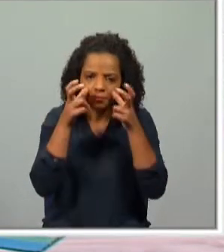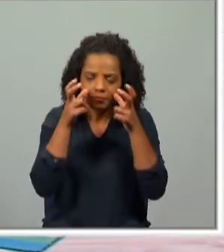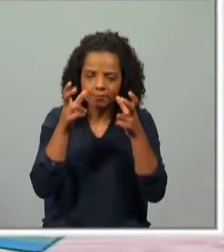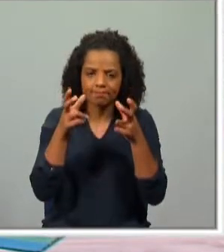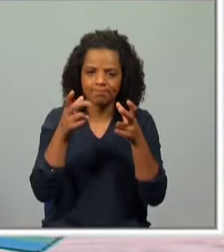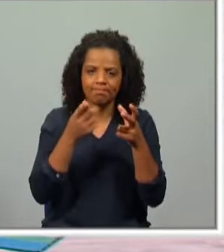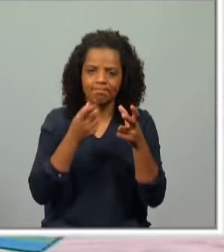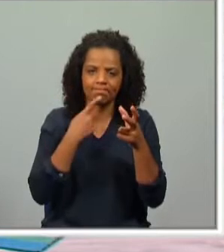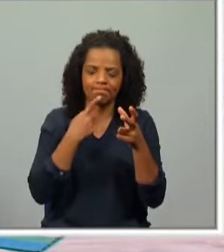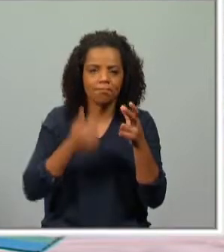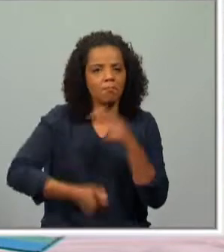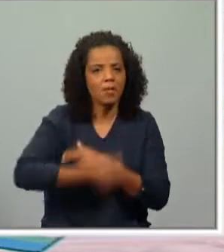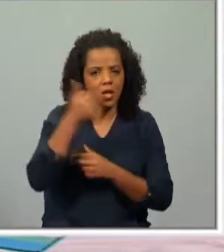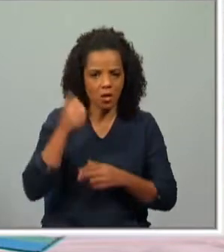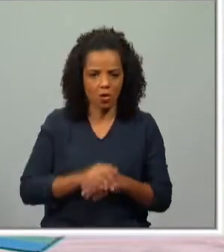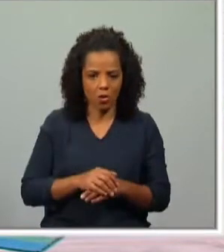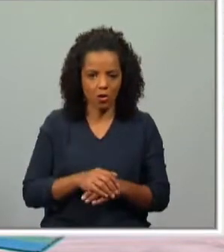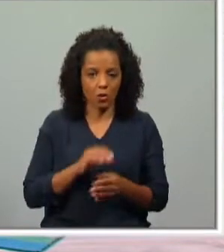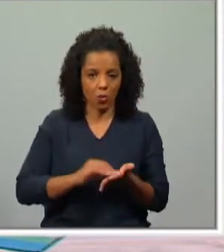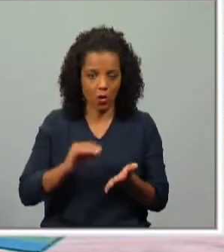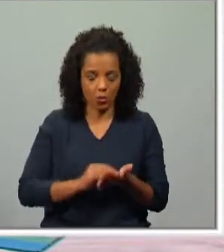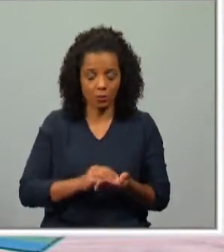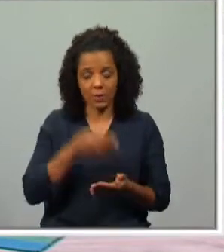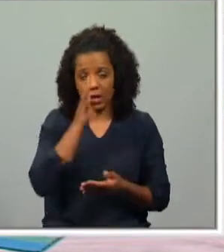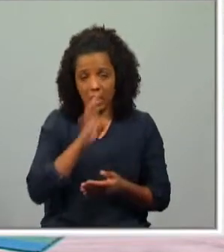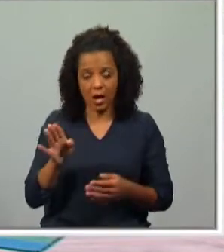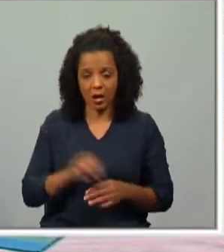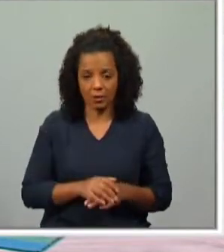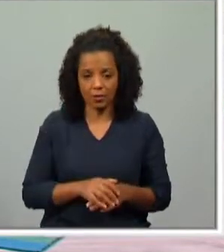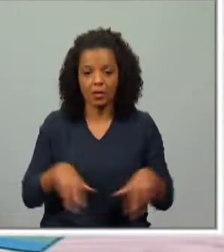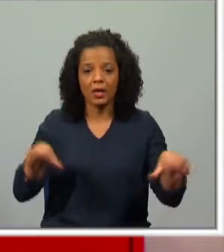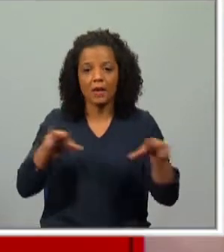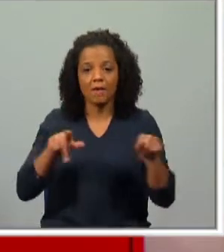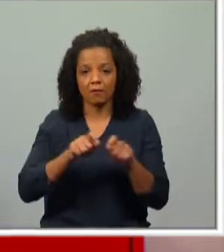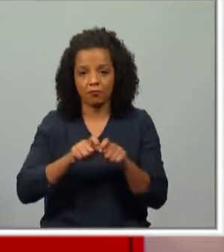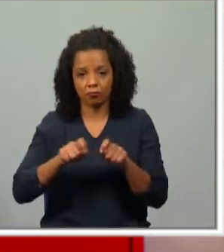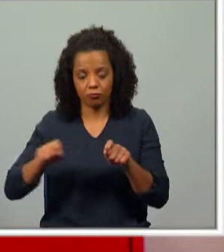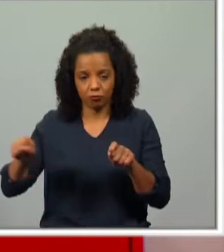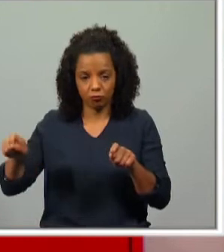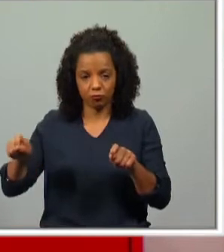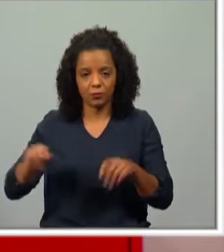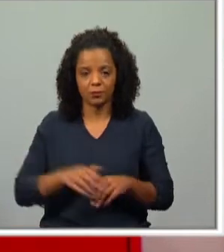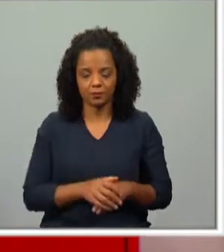delo este pesado e como é hábito vais ver um vídeo certo de um vídeo de um delo很重，像往常一樣你去看視頻右邊的視頻